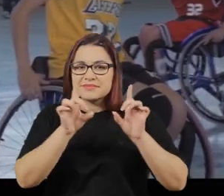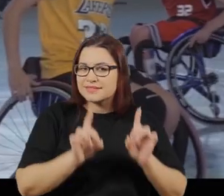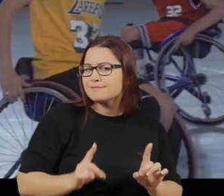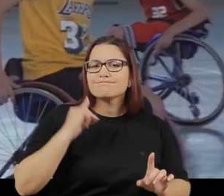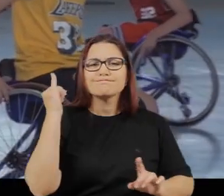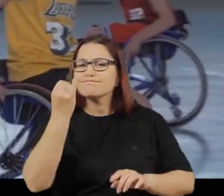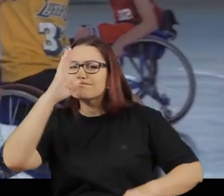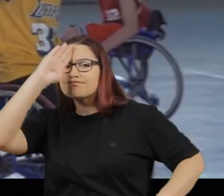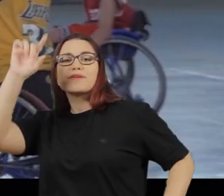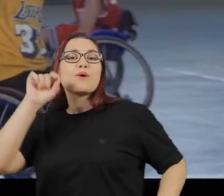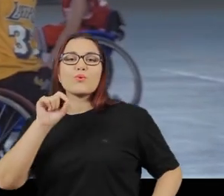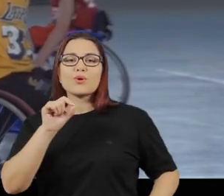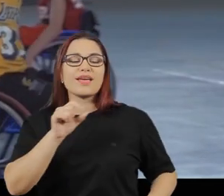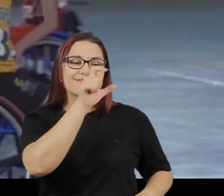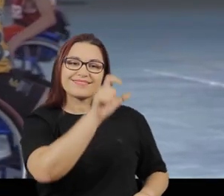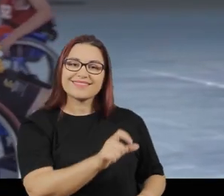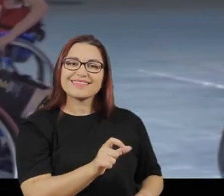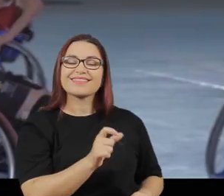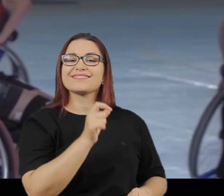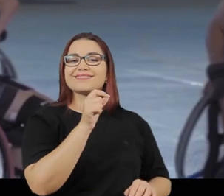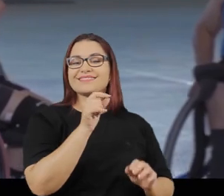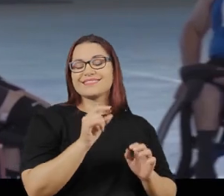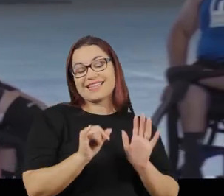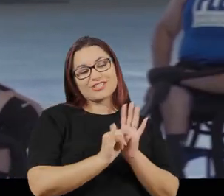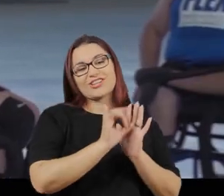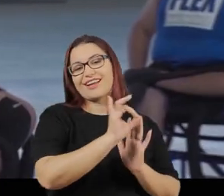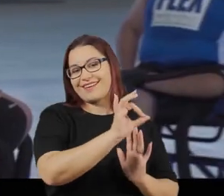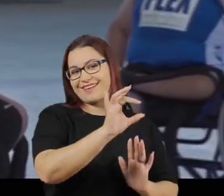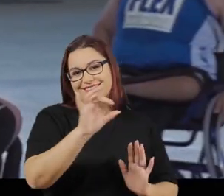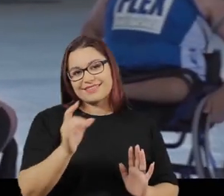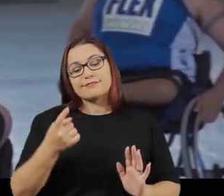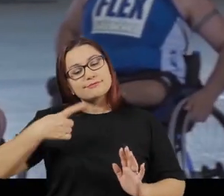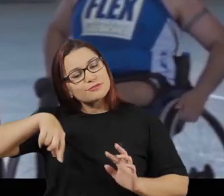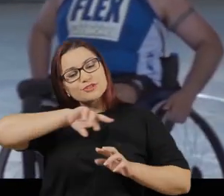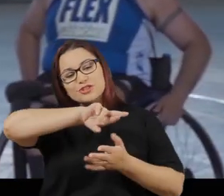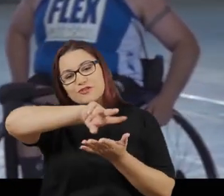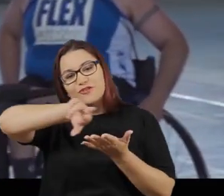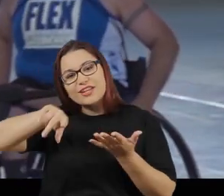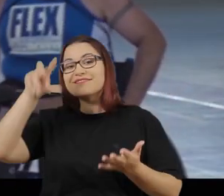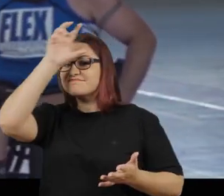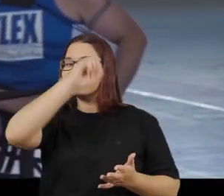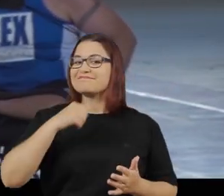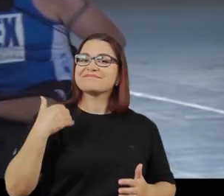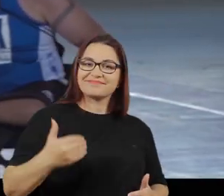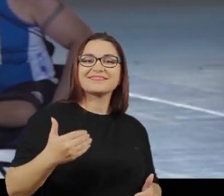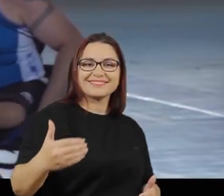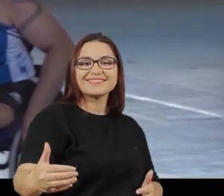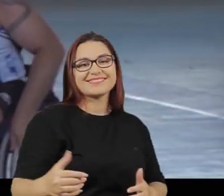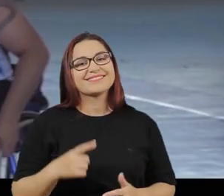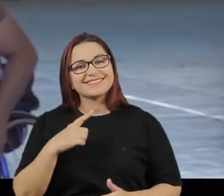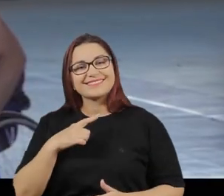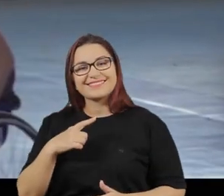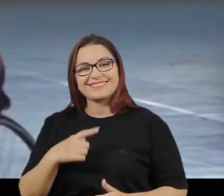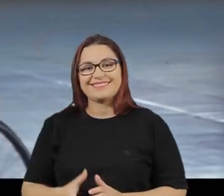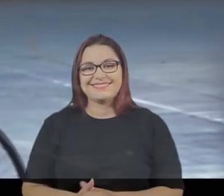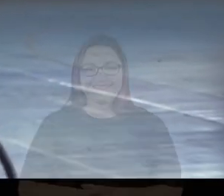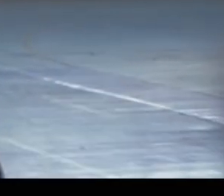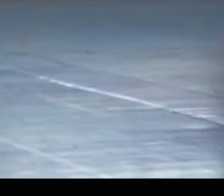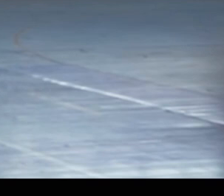mais importante é a pessoa que está aí, e como todos nós somos diferentes, estamos sempre aprendendo.